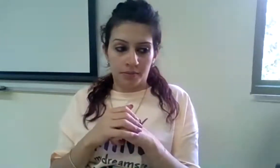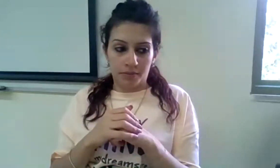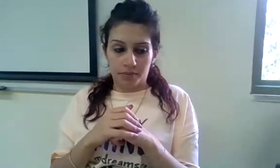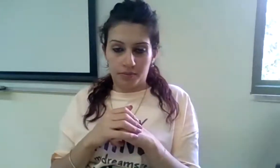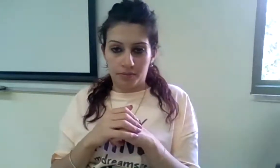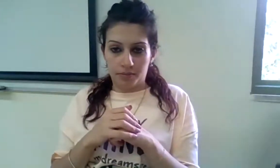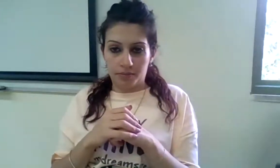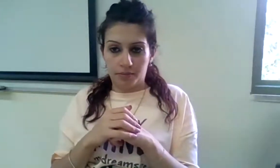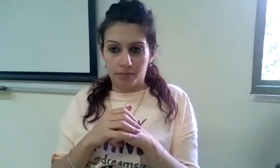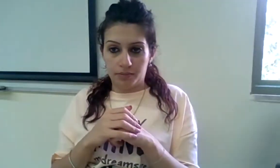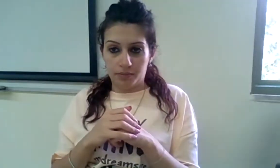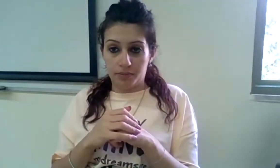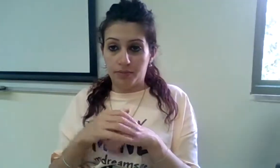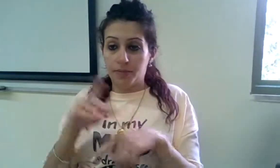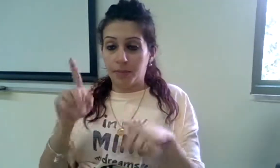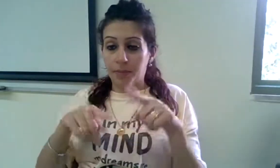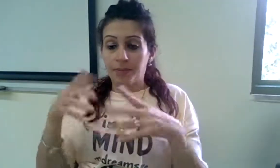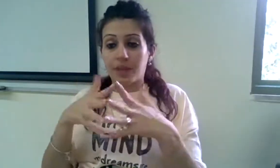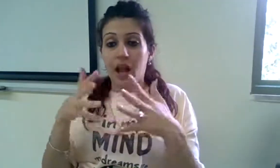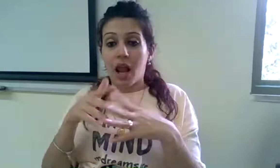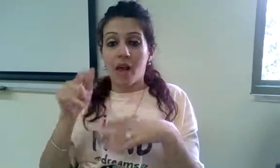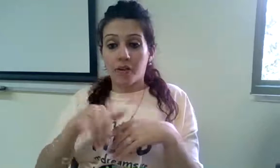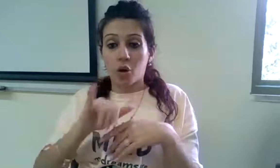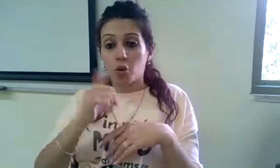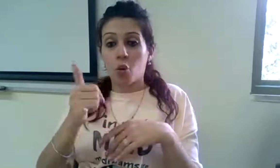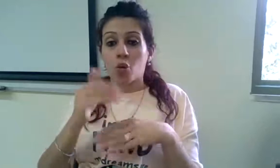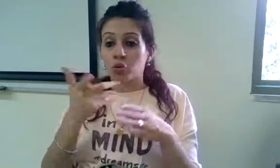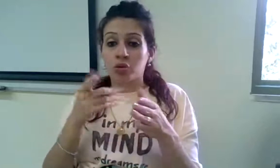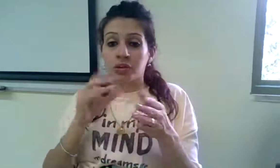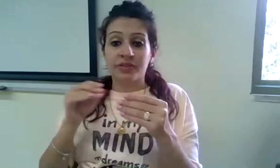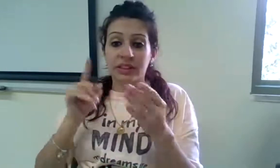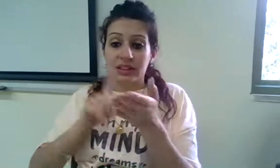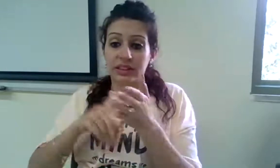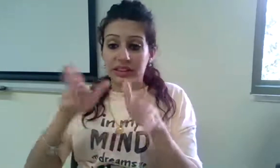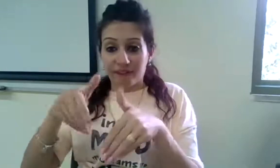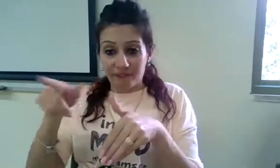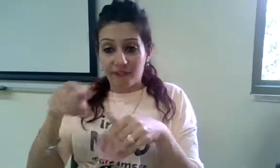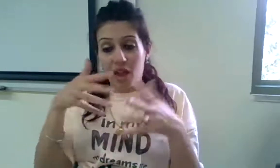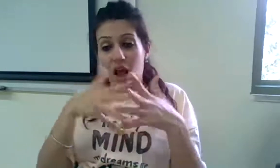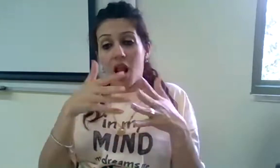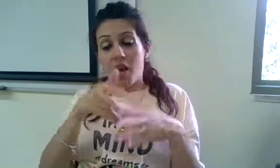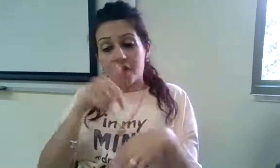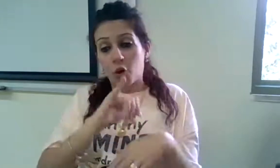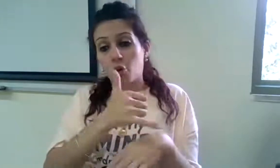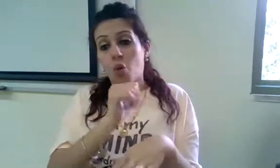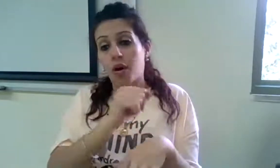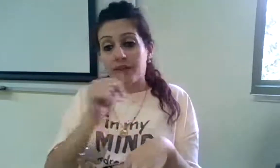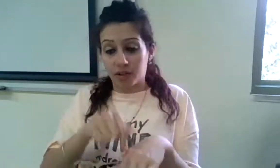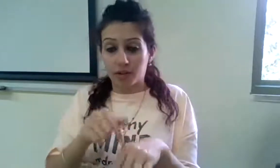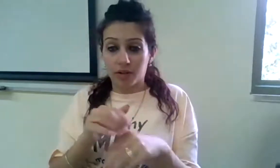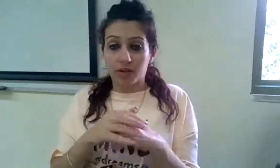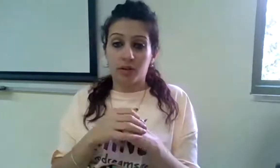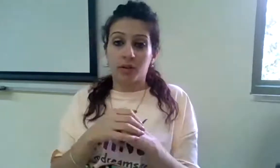حيث قاموا بذلك بوجود اثنين أو ثلاثة من الأمهات داخل الصف